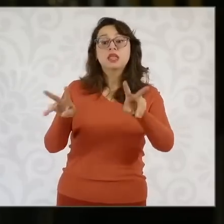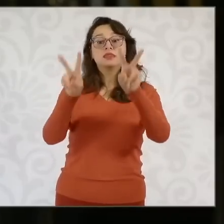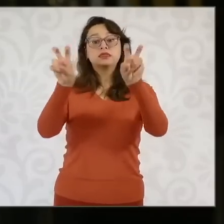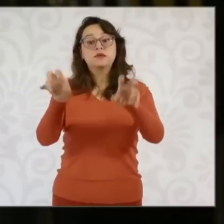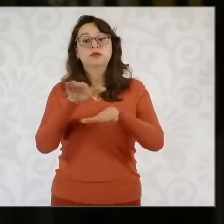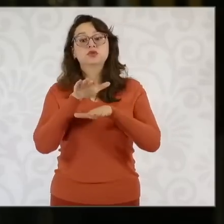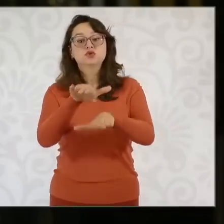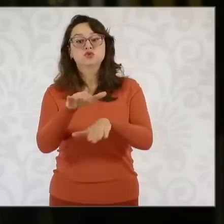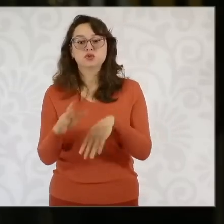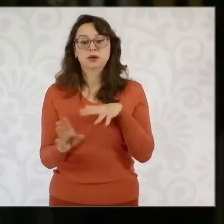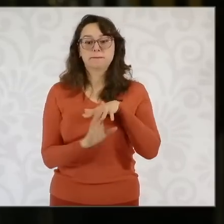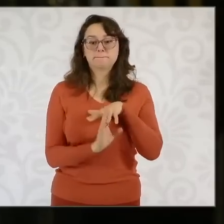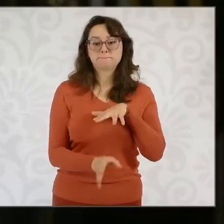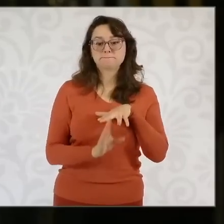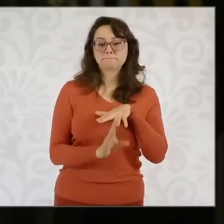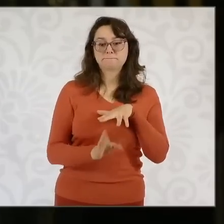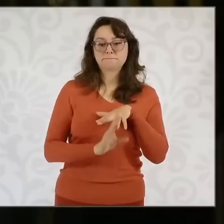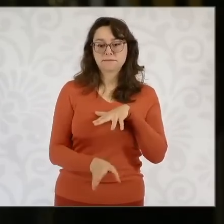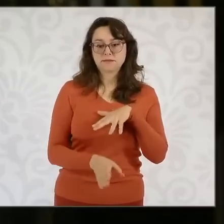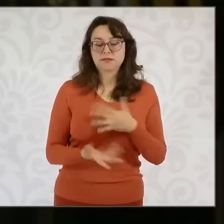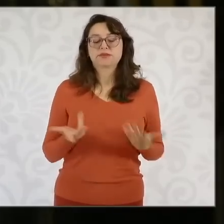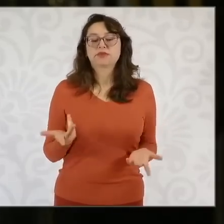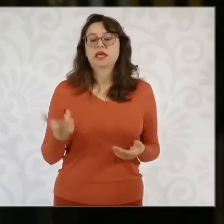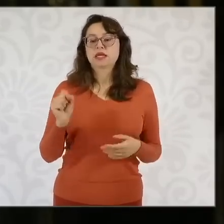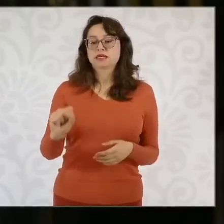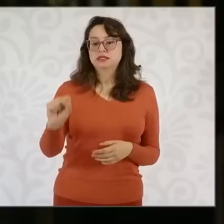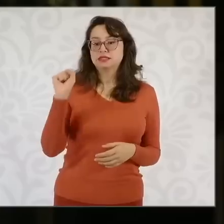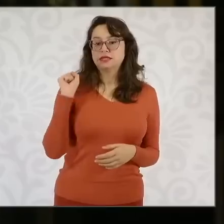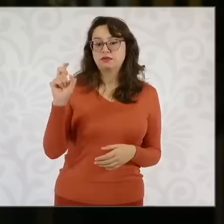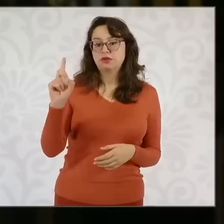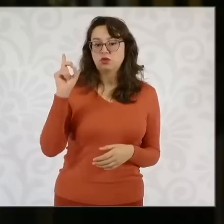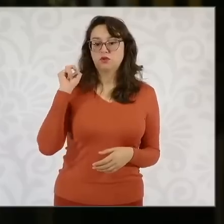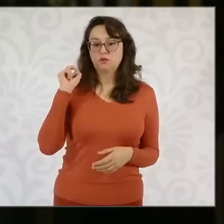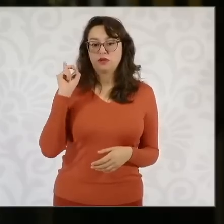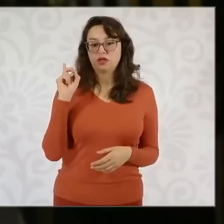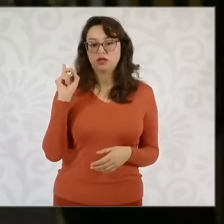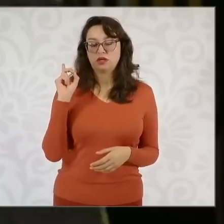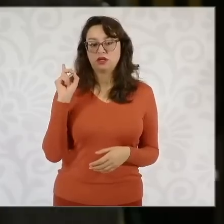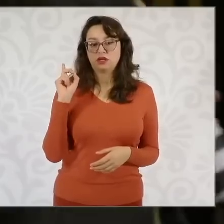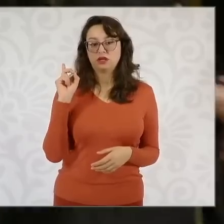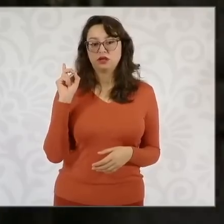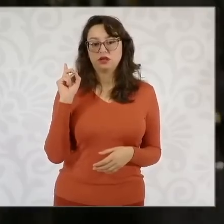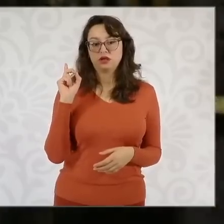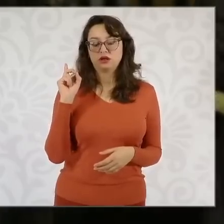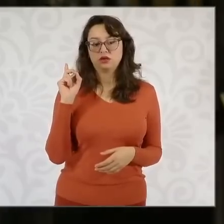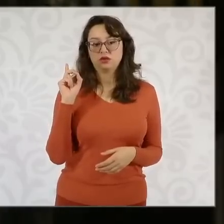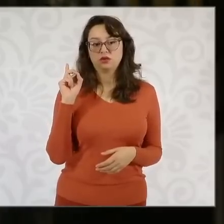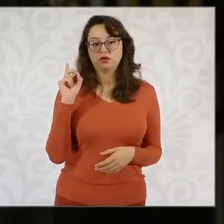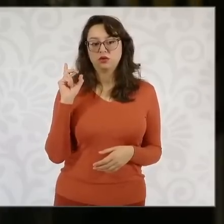el fin de semana tuve la oportunidad de de asistir a la casa que más que casa migrante es un